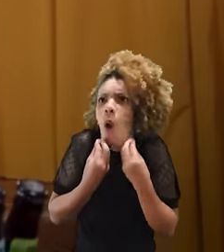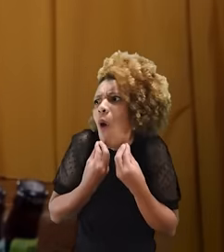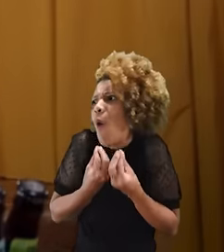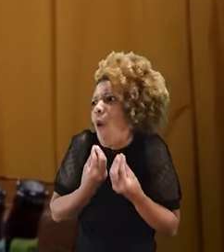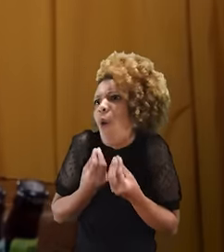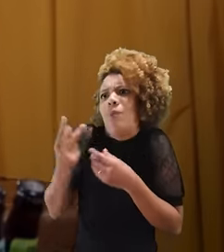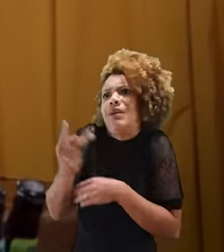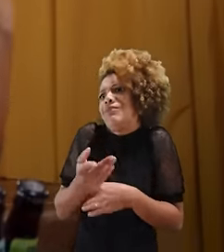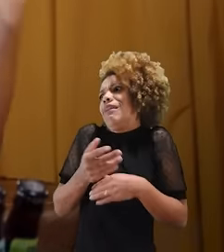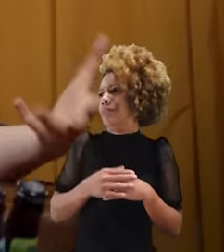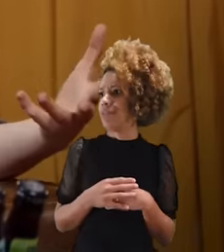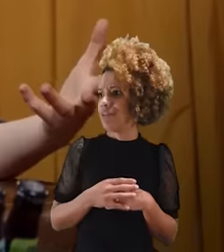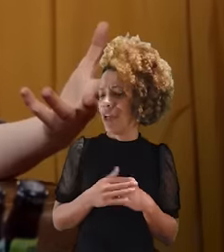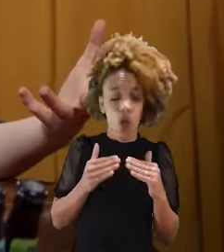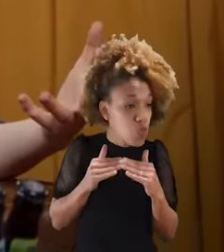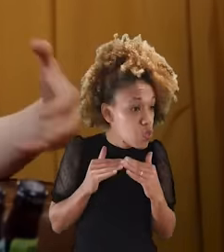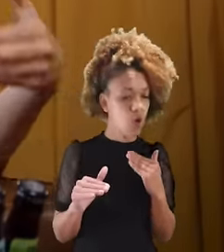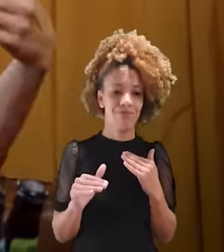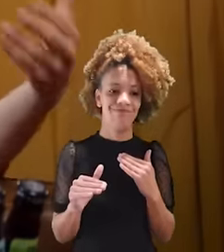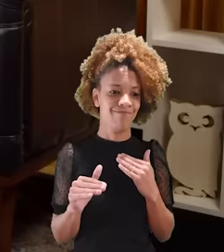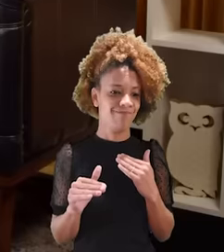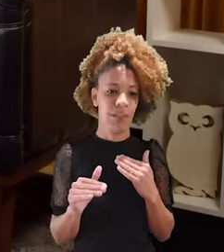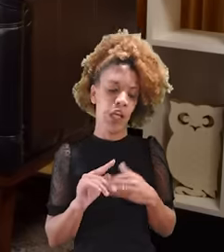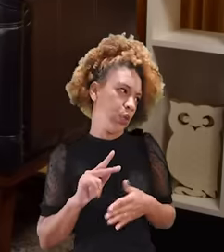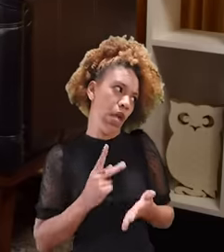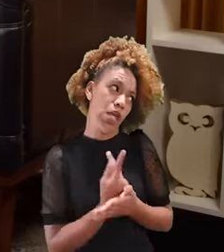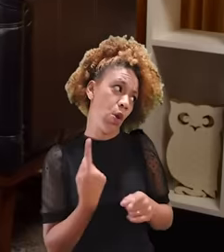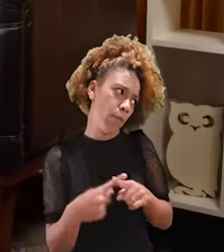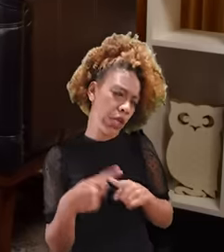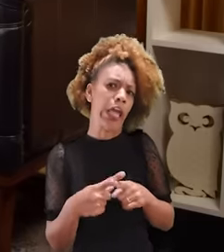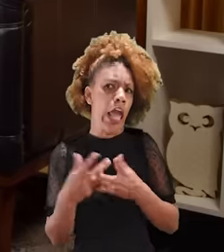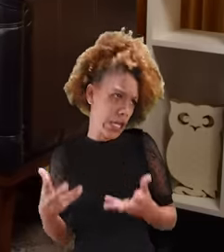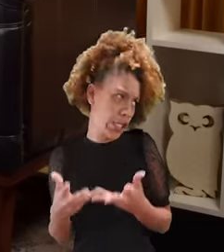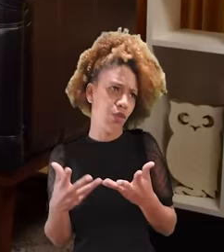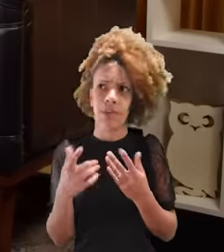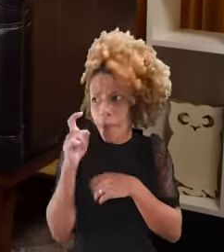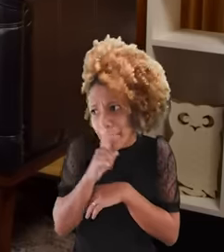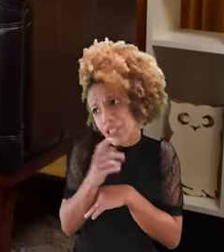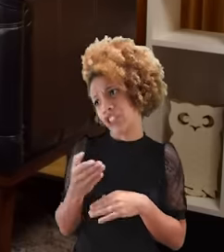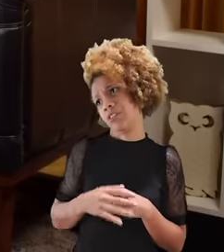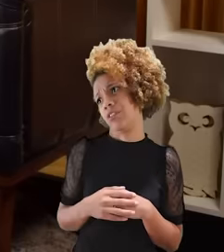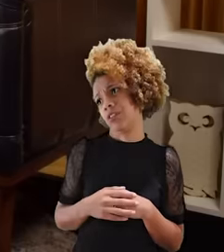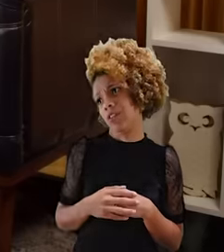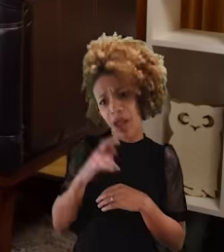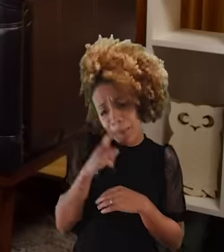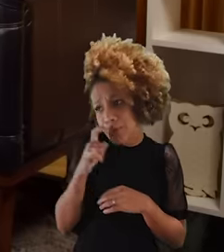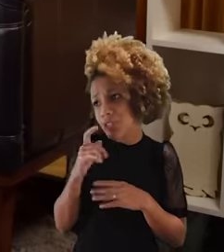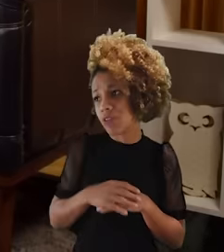um pronunciamento desse é inadmissível é mentira é é mentira e a gente aí as pessoas falam assim